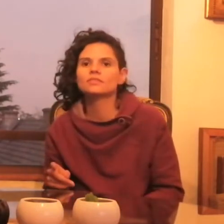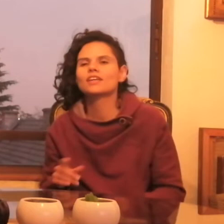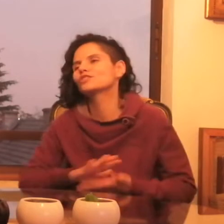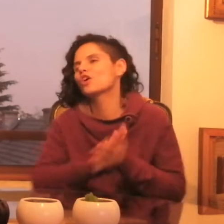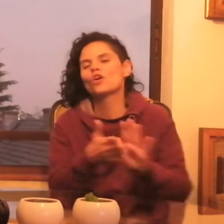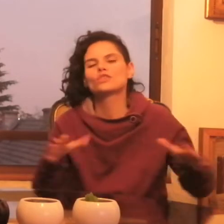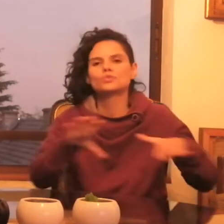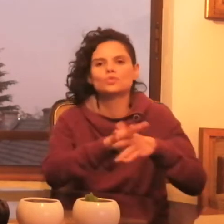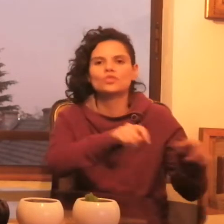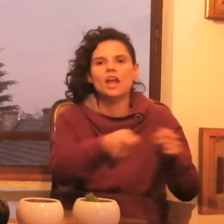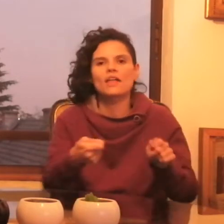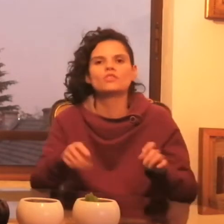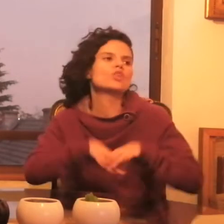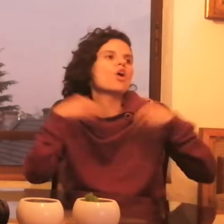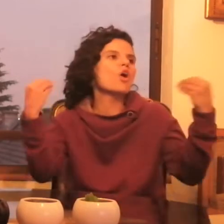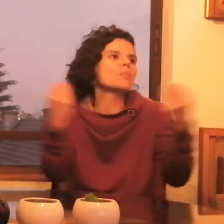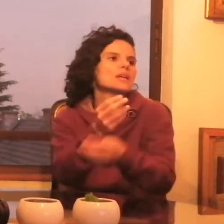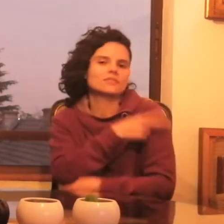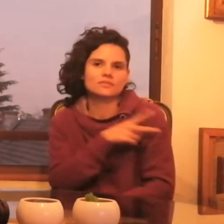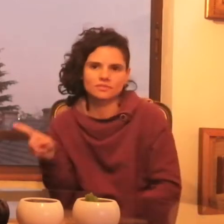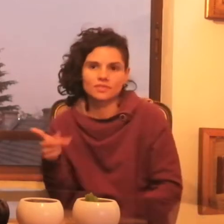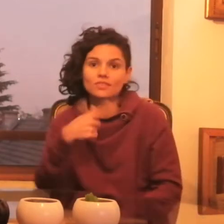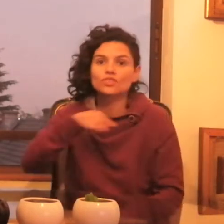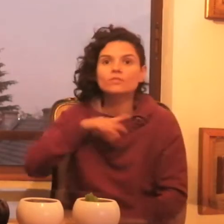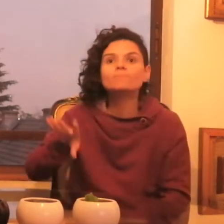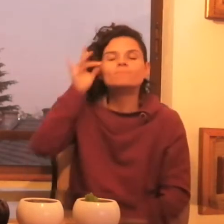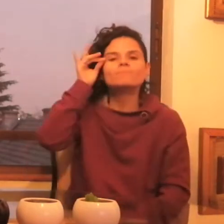de hoy y de hecho decidimos entrevistarla hoy día porque nos dimos cuenta de que